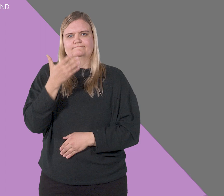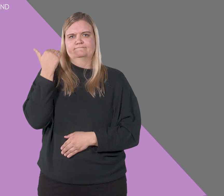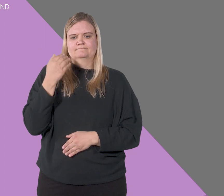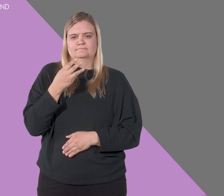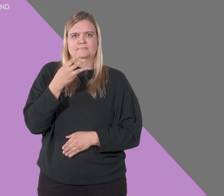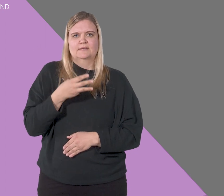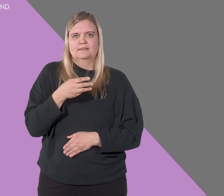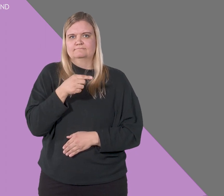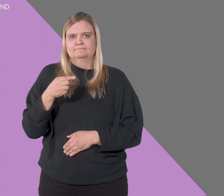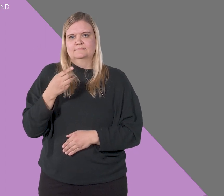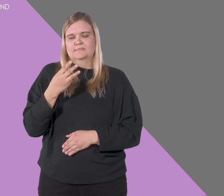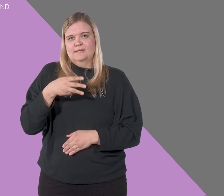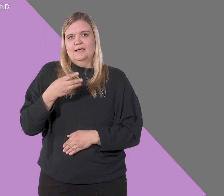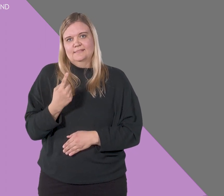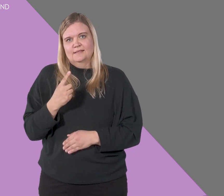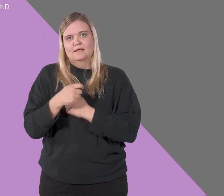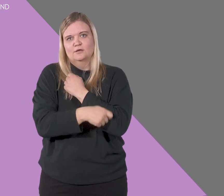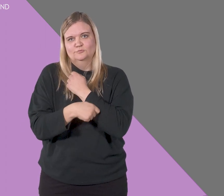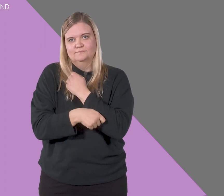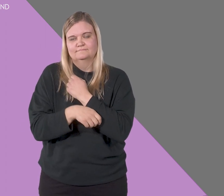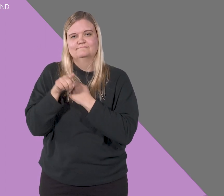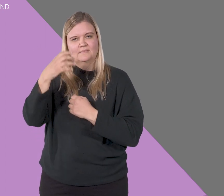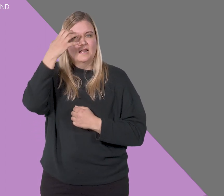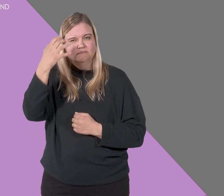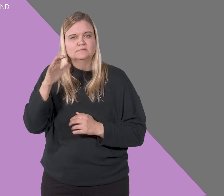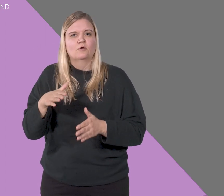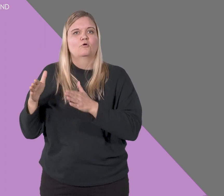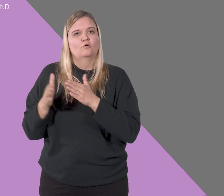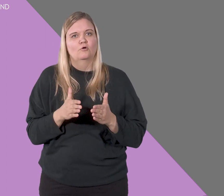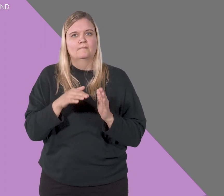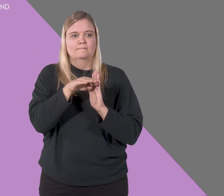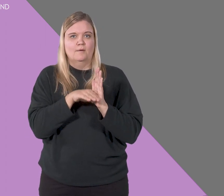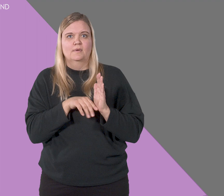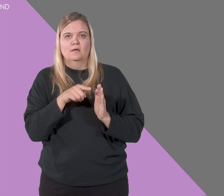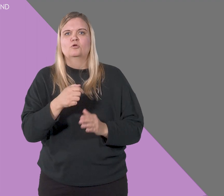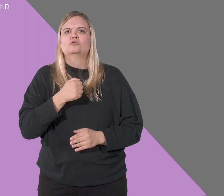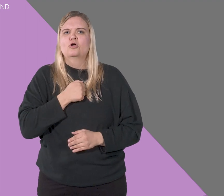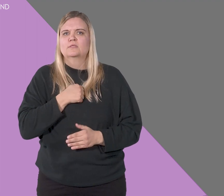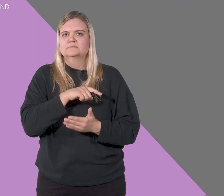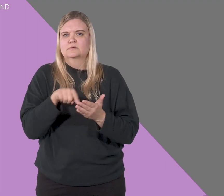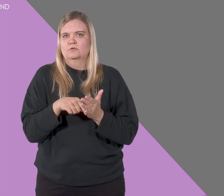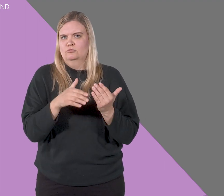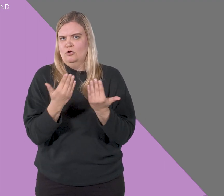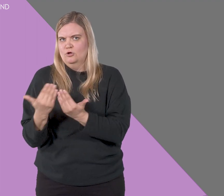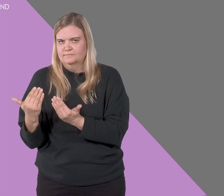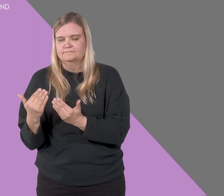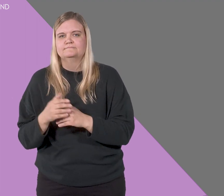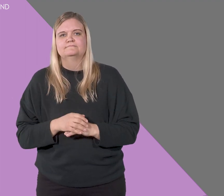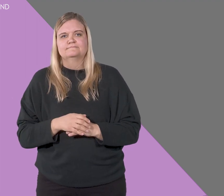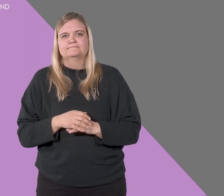om programmet på Nödcentralsdagarna, som ordnades 30–31.8.2023 i Helsingfors.